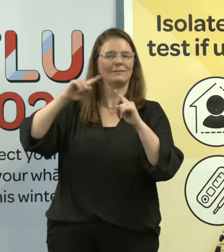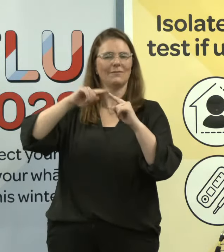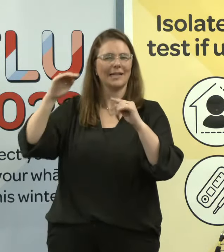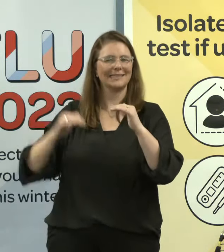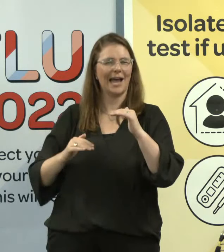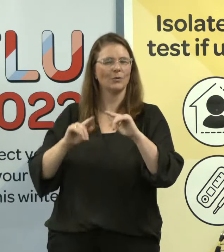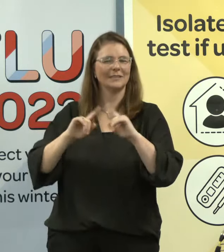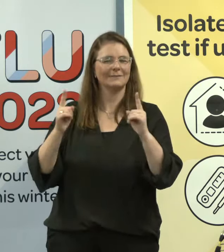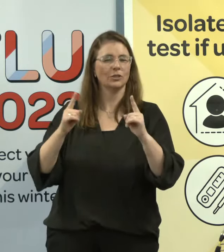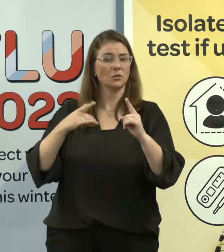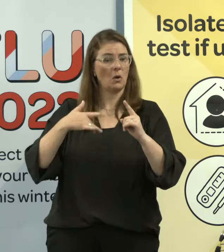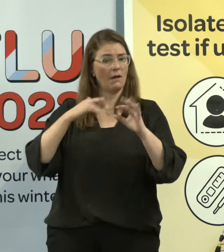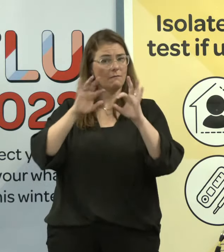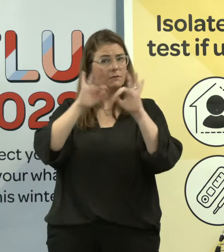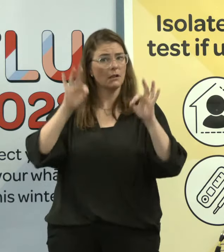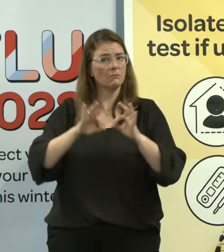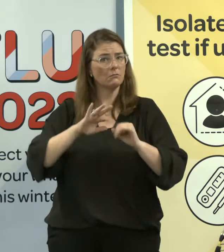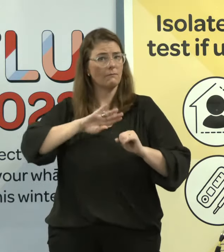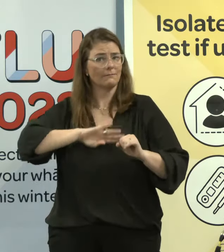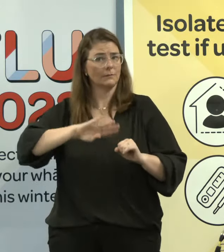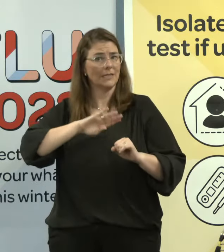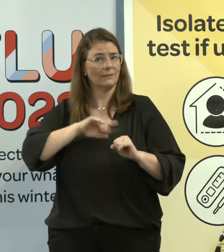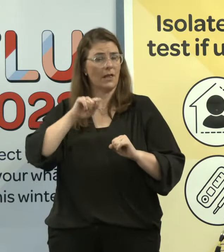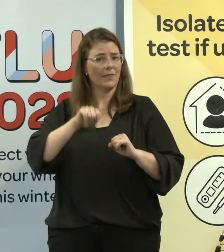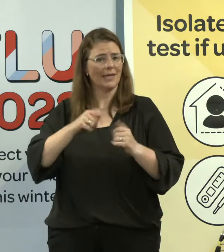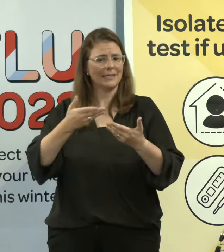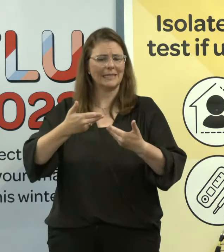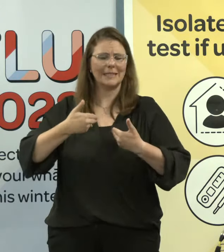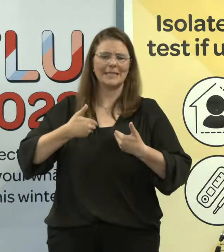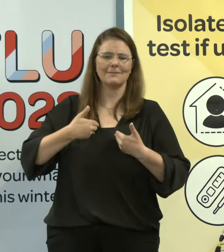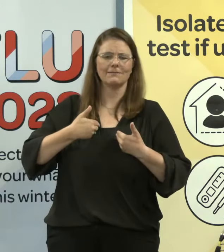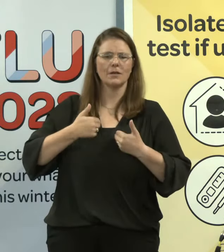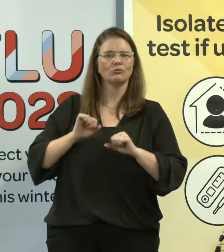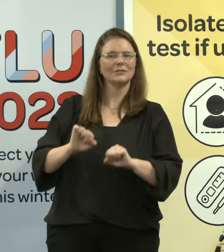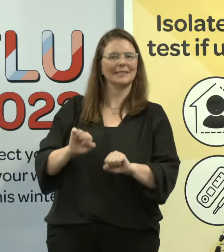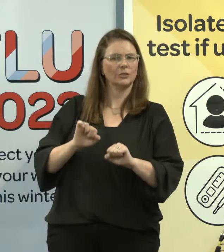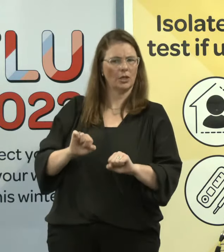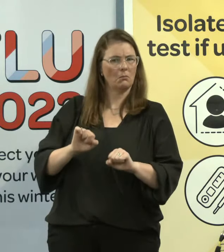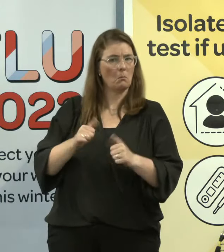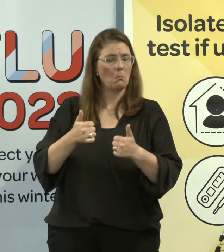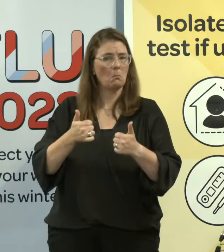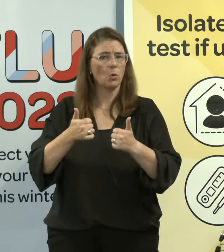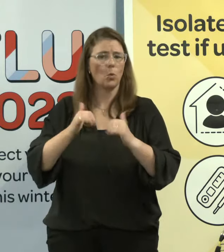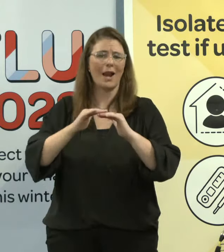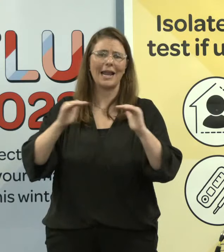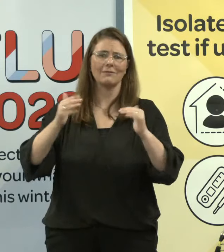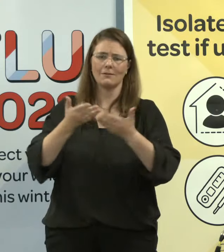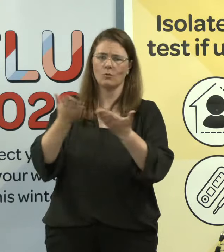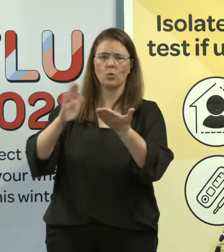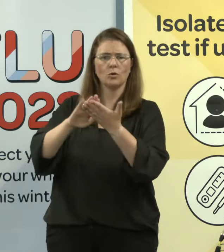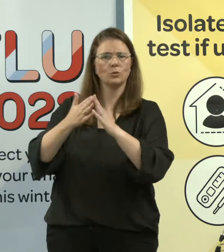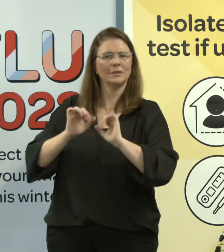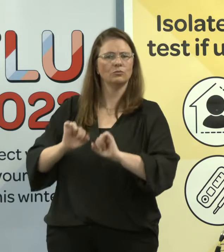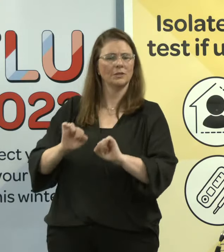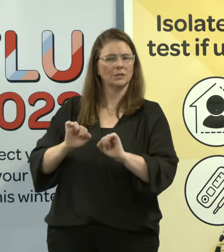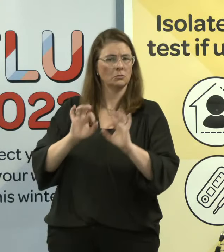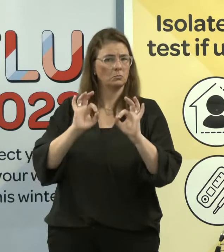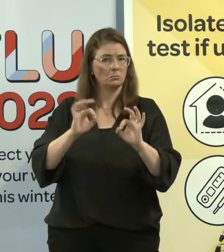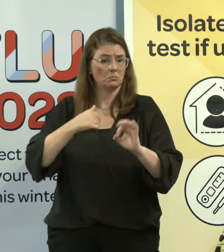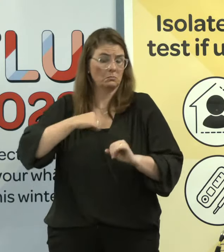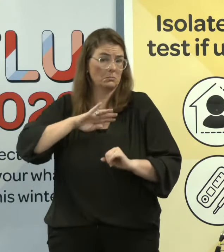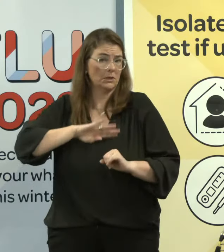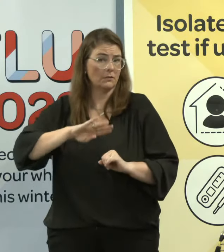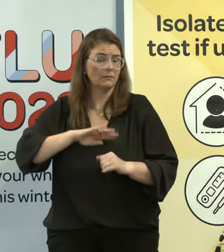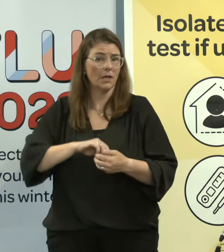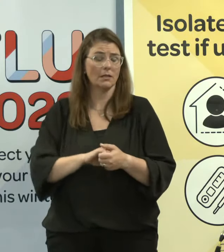heke iho ki te piki ki runga. No